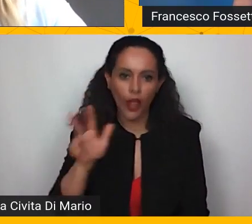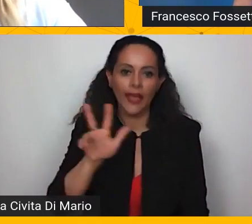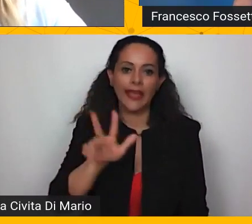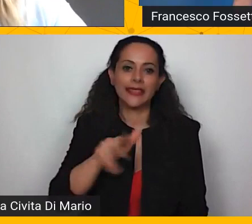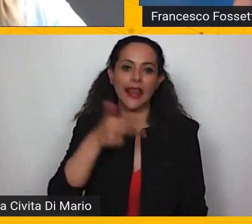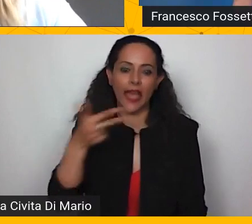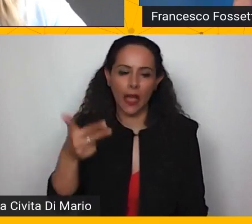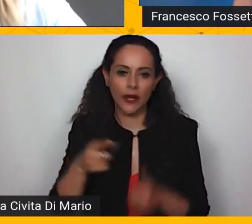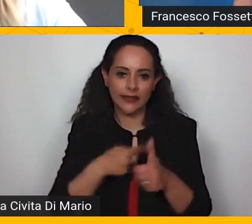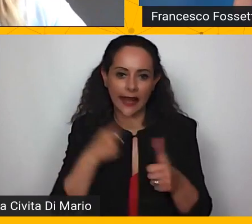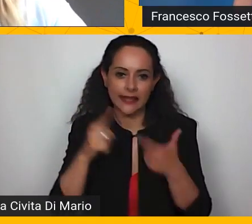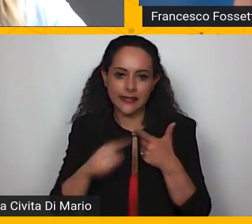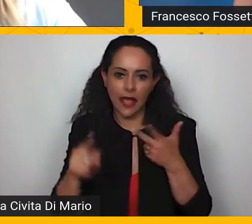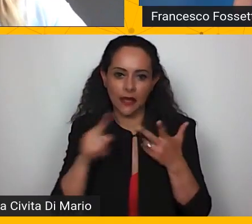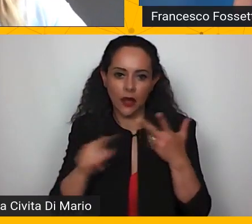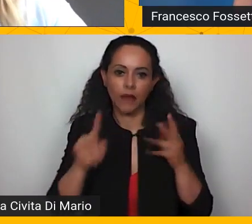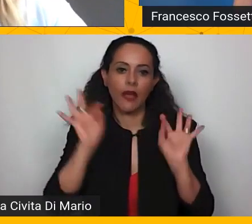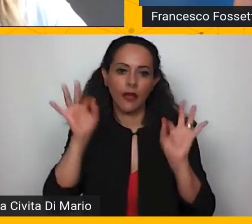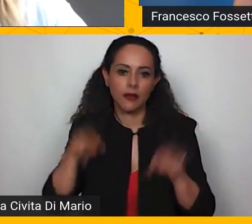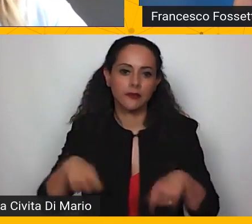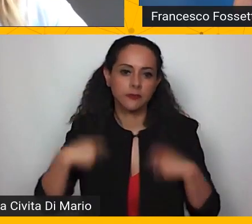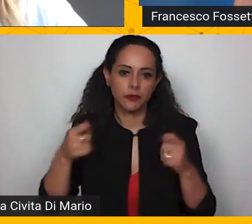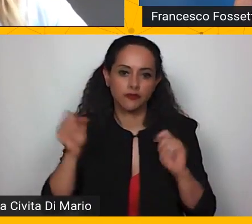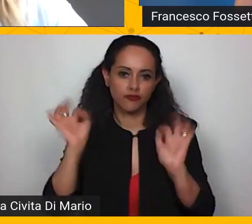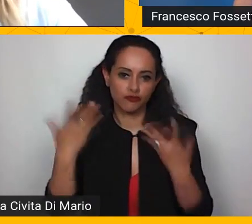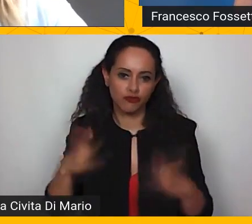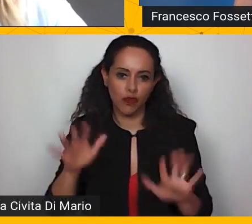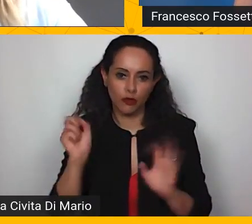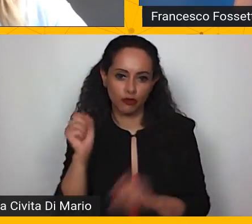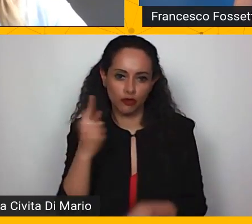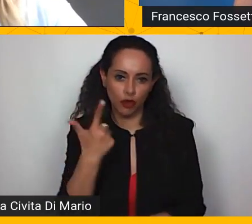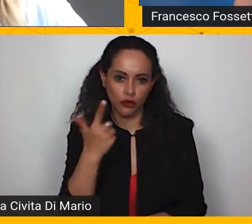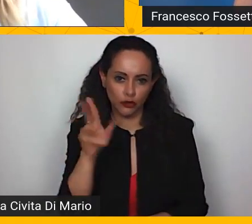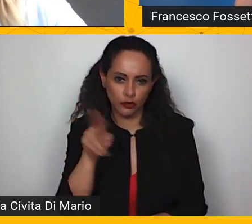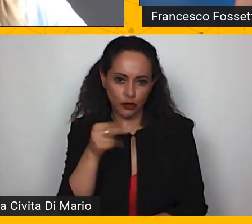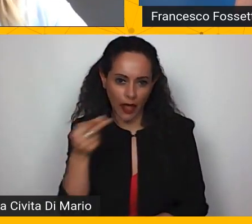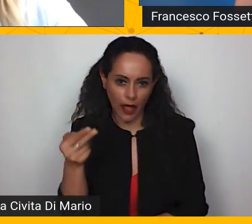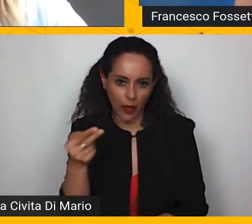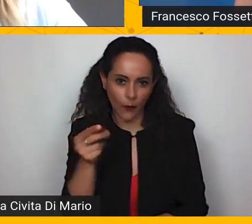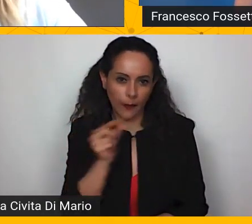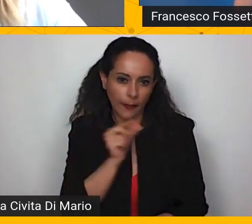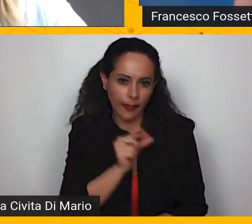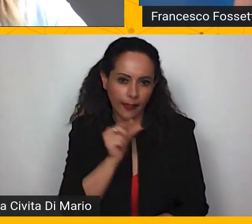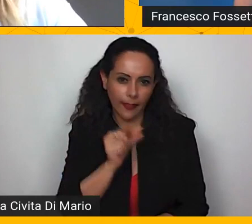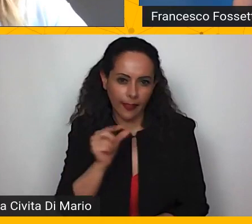tre euro e poi alla fine ne ha